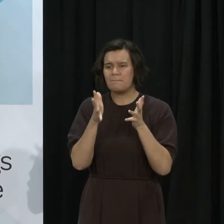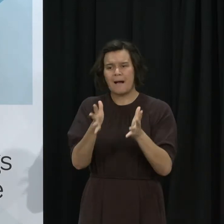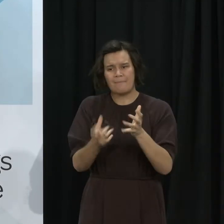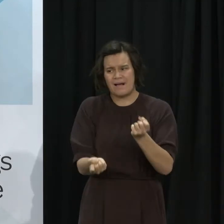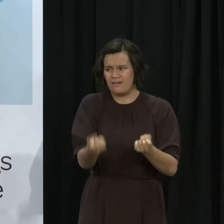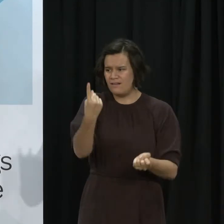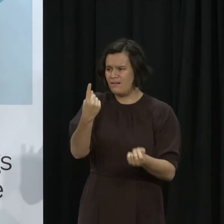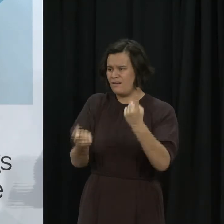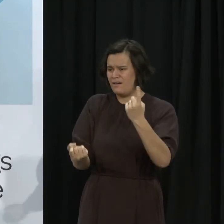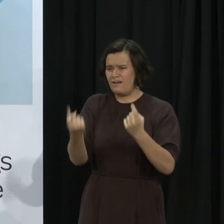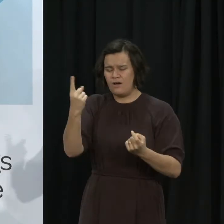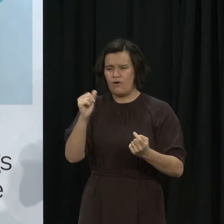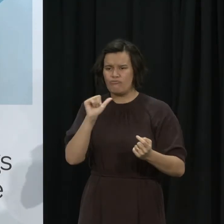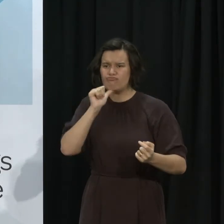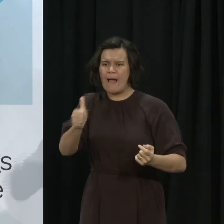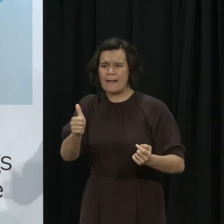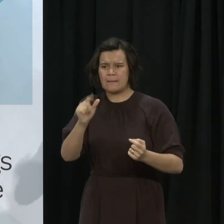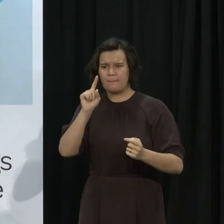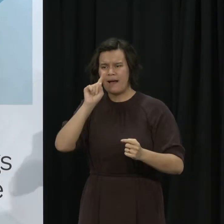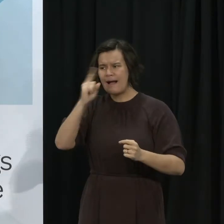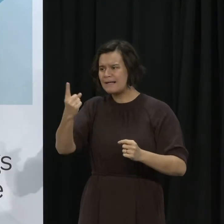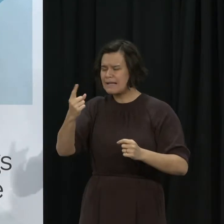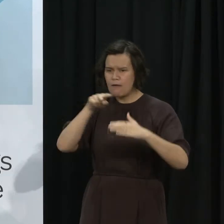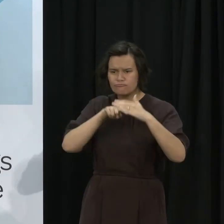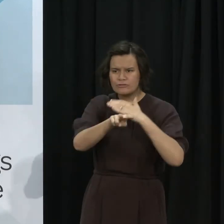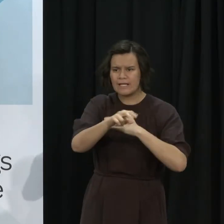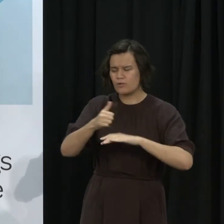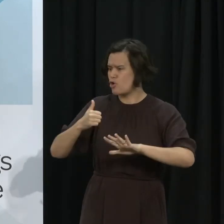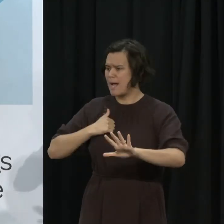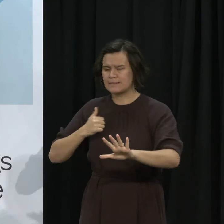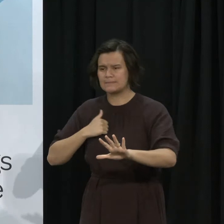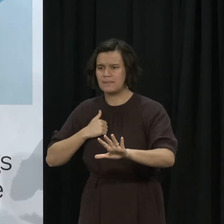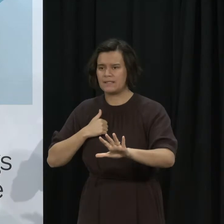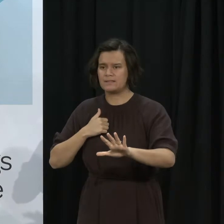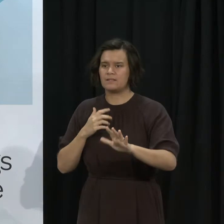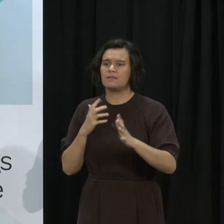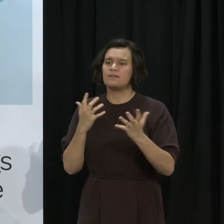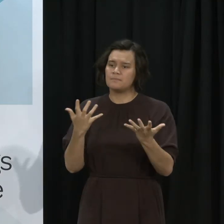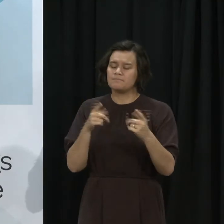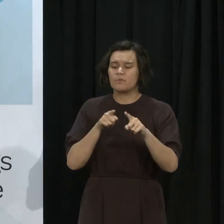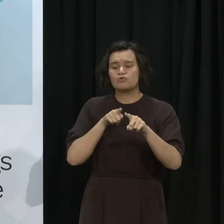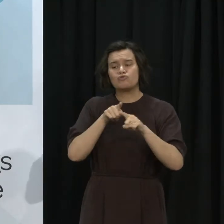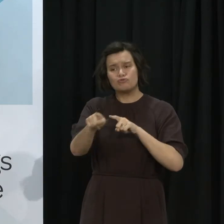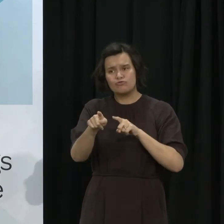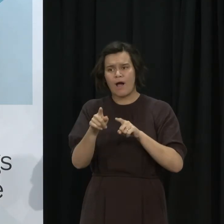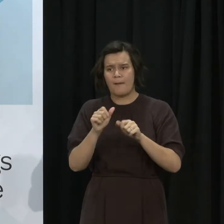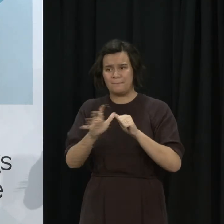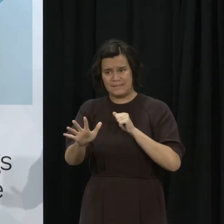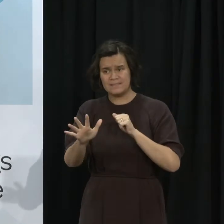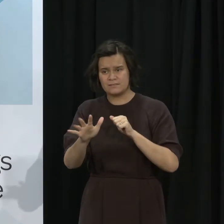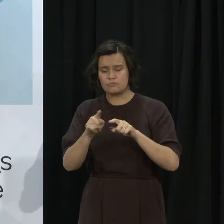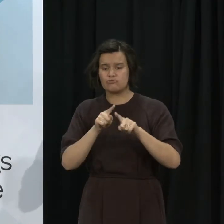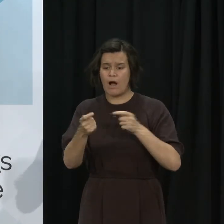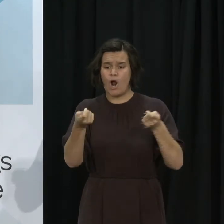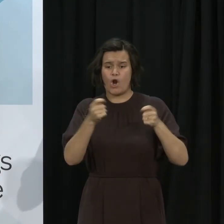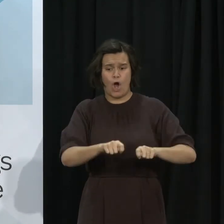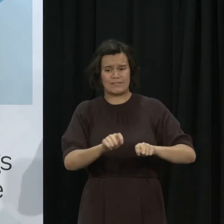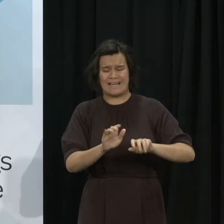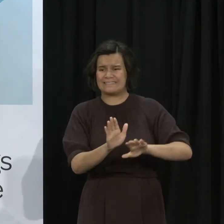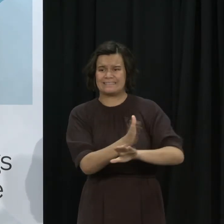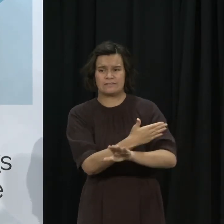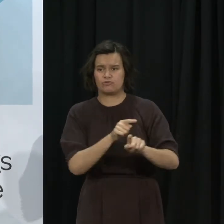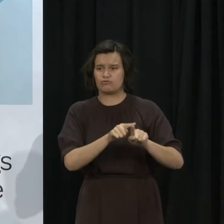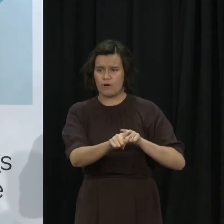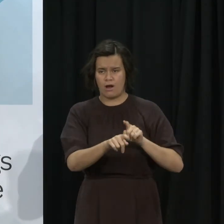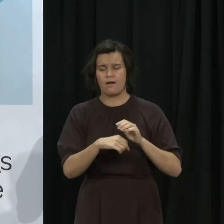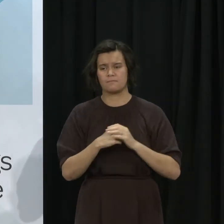tonu tatou, kia whai taima nga